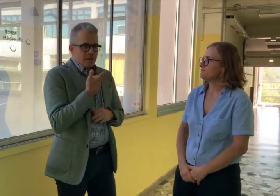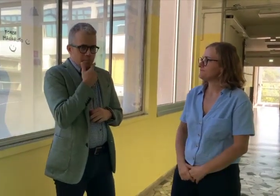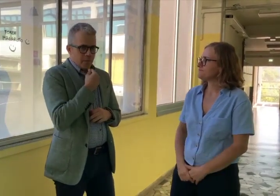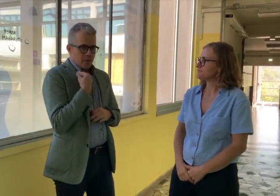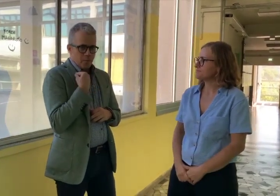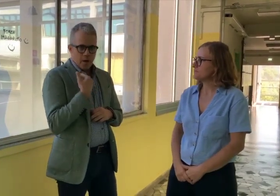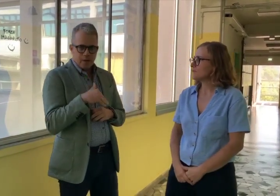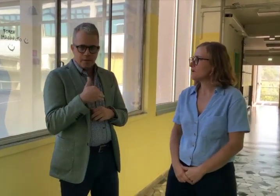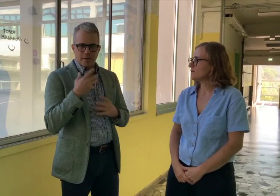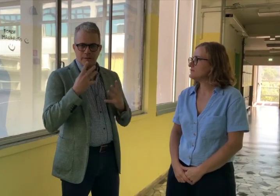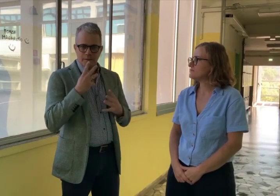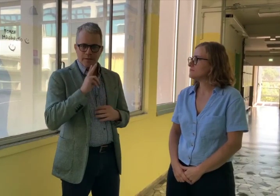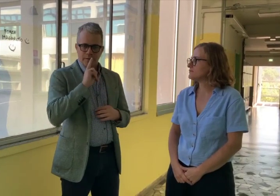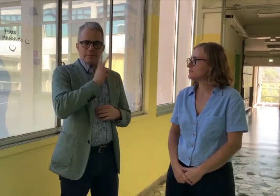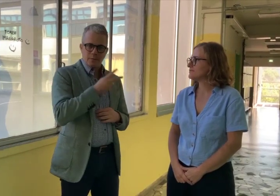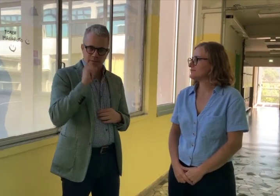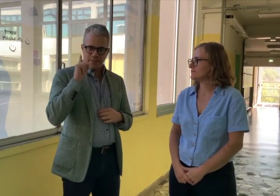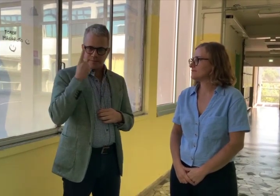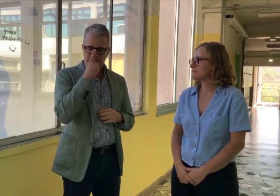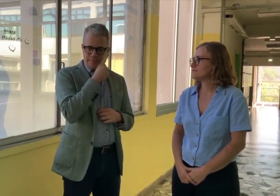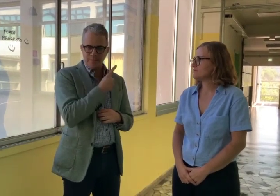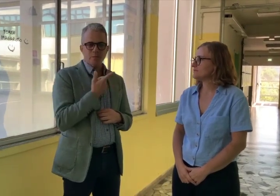Bella domanda, bisogna ragionare, è difficile dare una risposta.